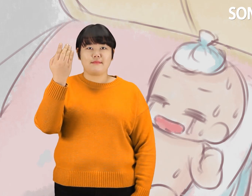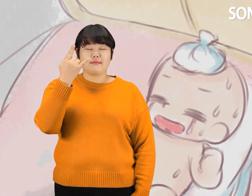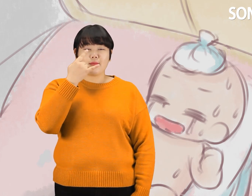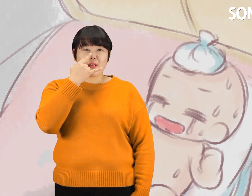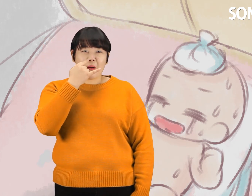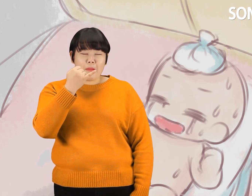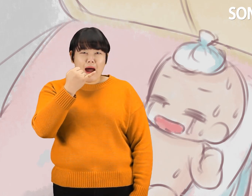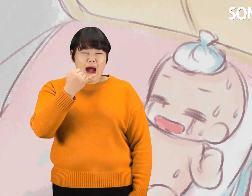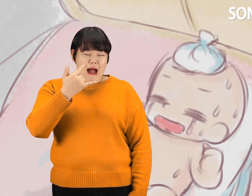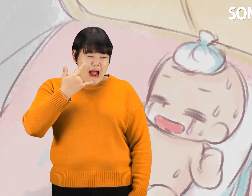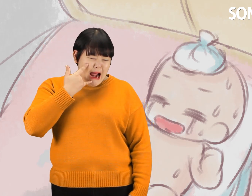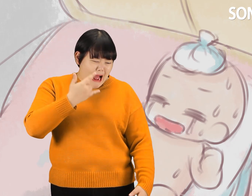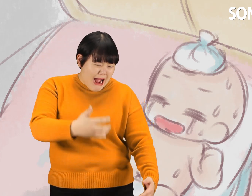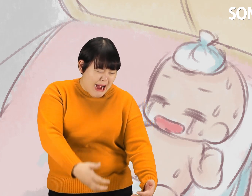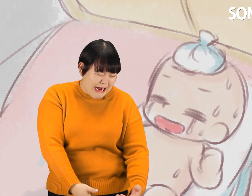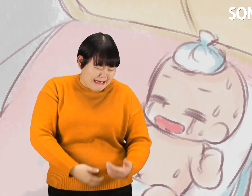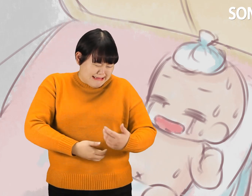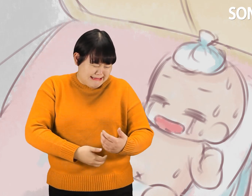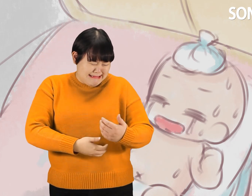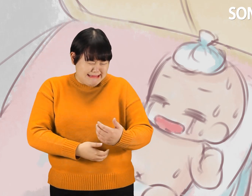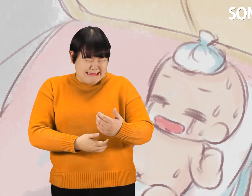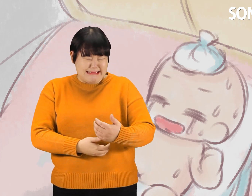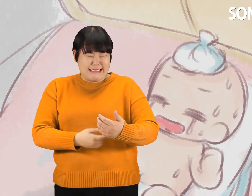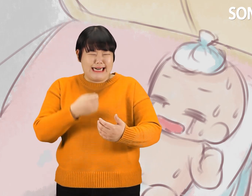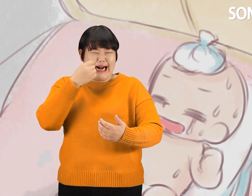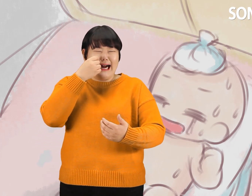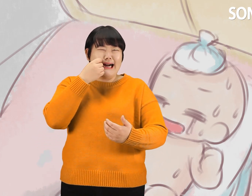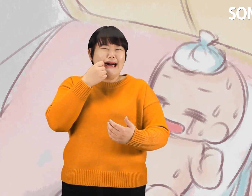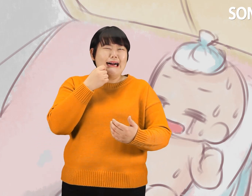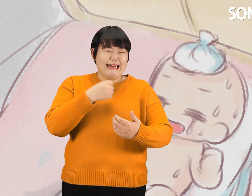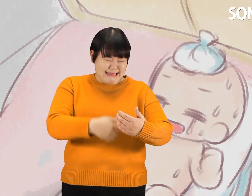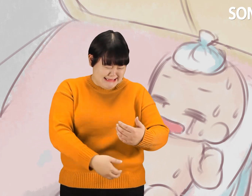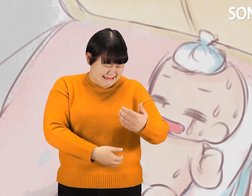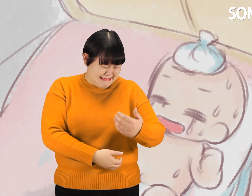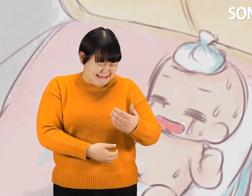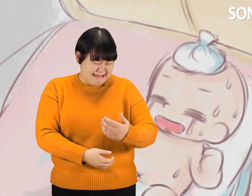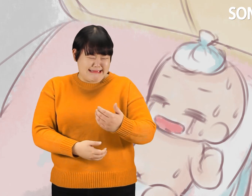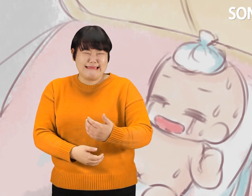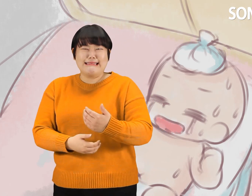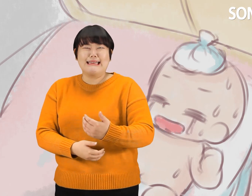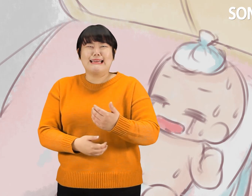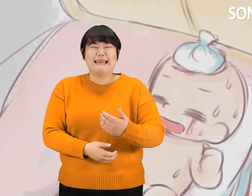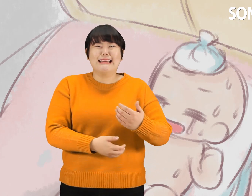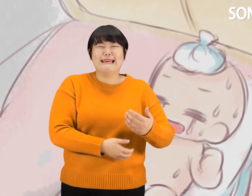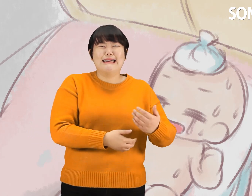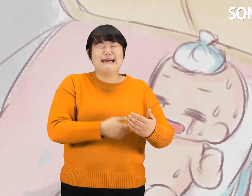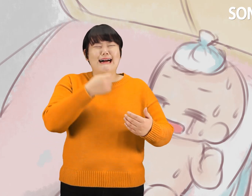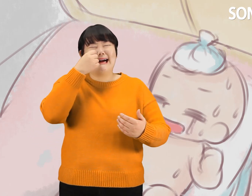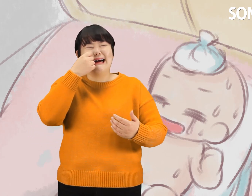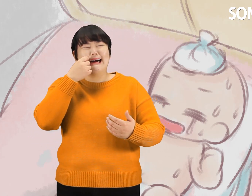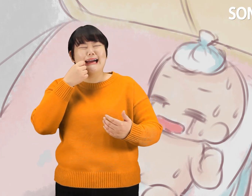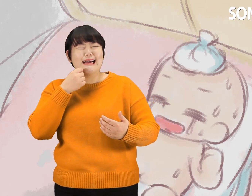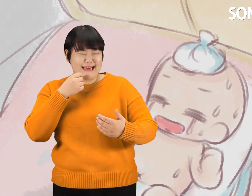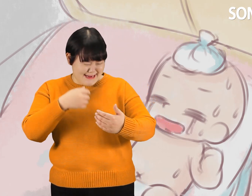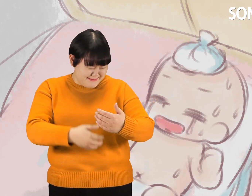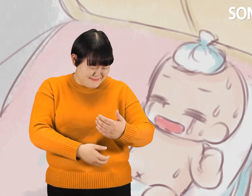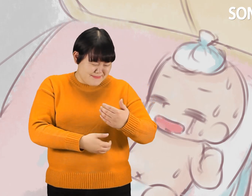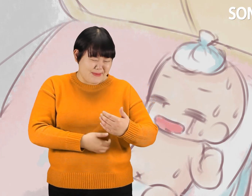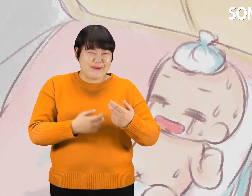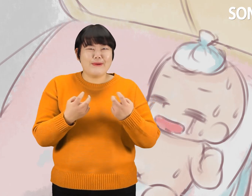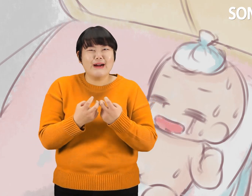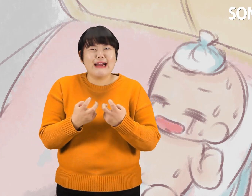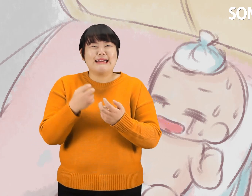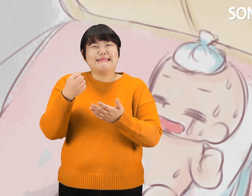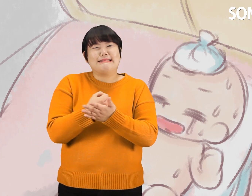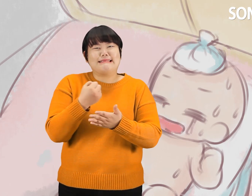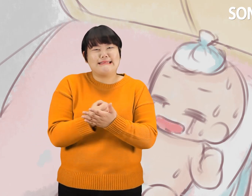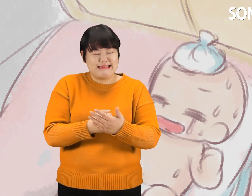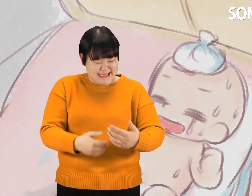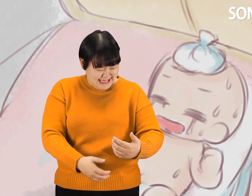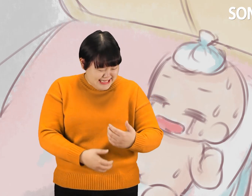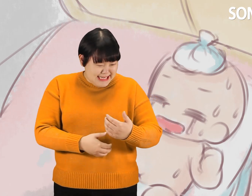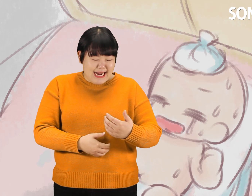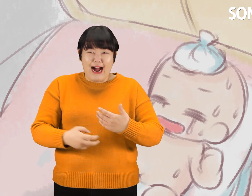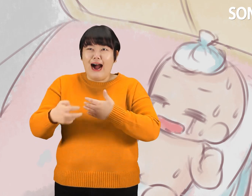「あ！哀れヘレン！」母はヘレンを抱いて涙を流し取った。